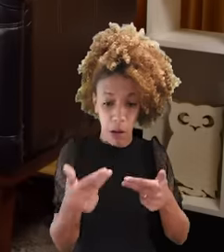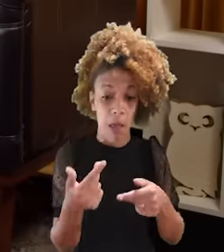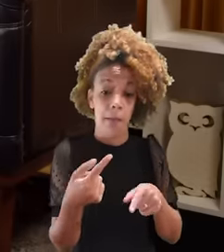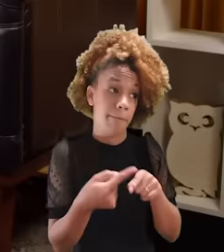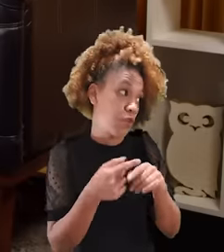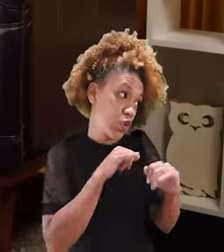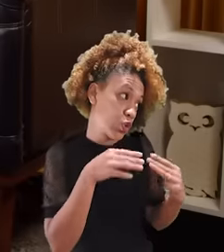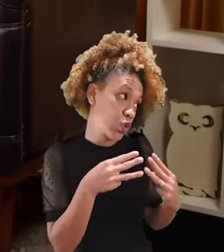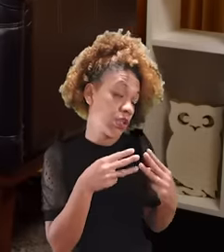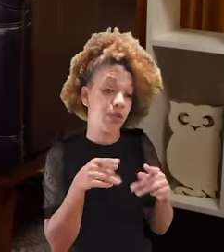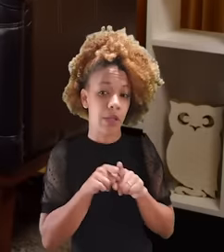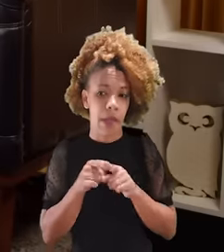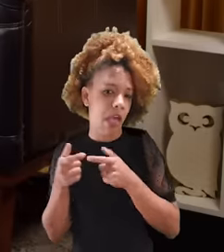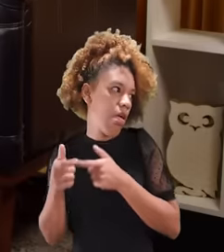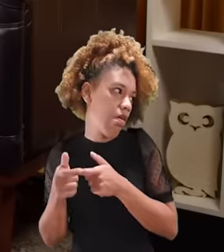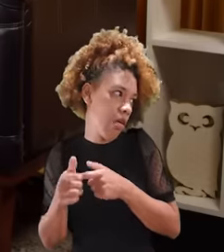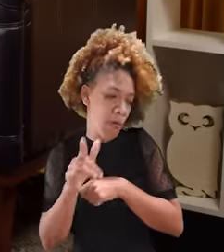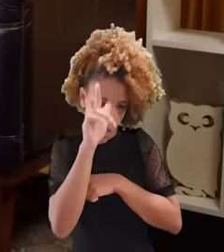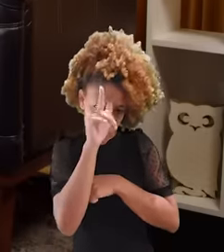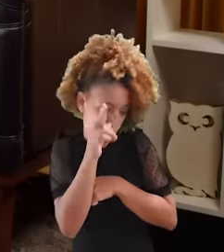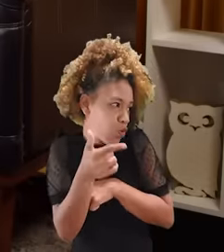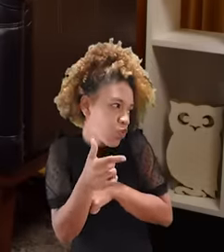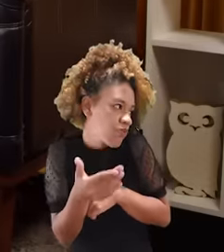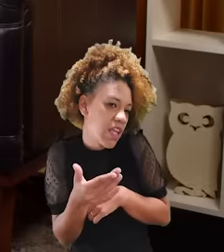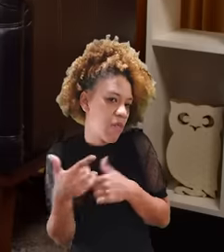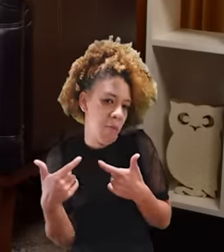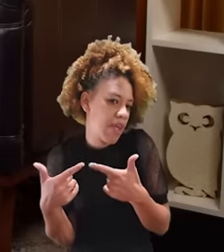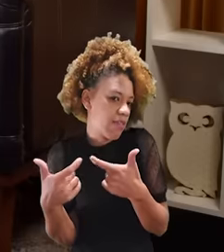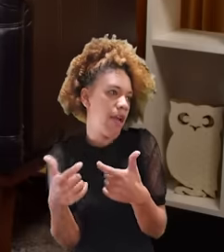judeus também não atacaram os alemães para ter não teve uma não é uma guerra que estava acontecendo